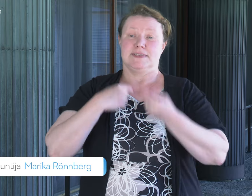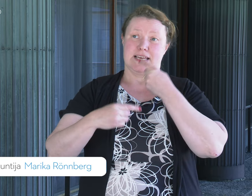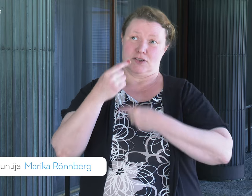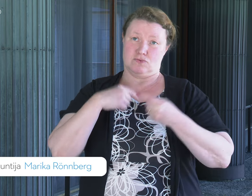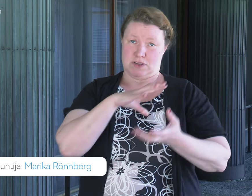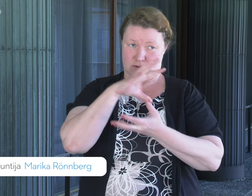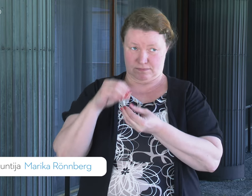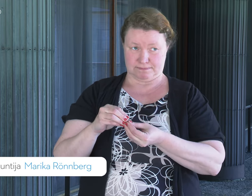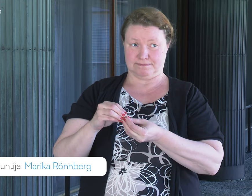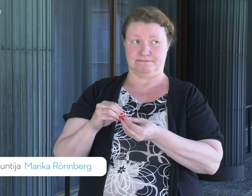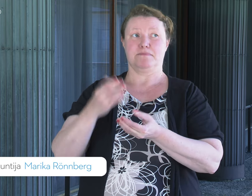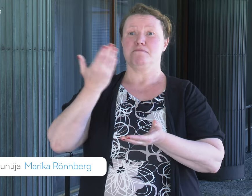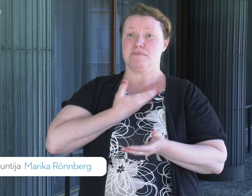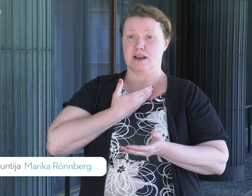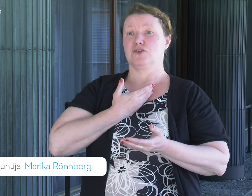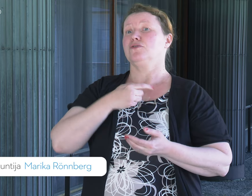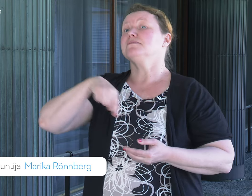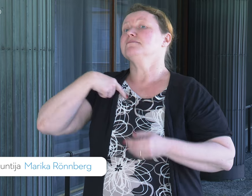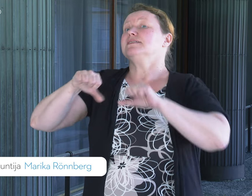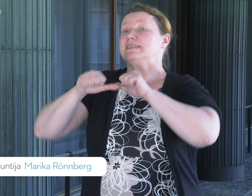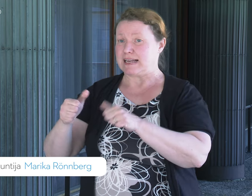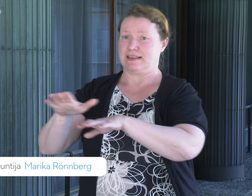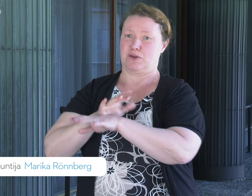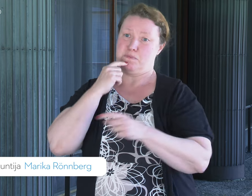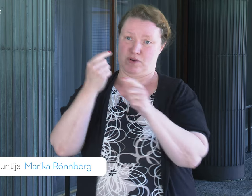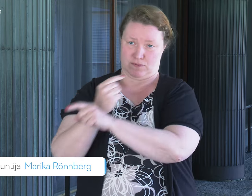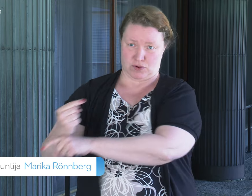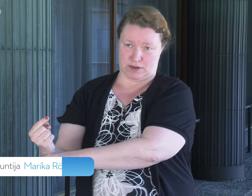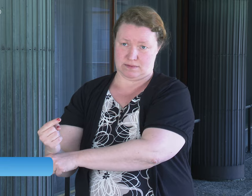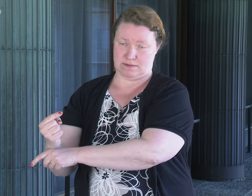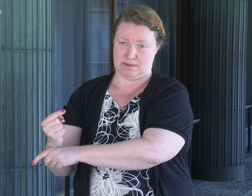Keskustelussa saimme käyttää paljon puheenvuoroja.